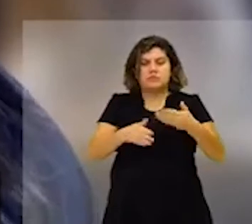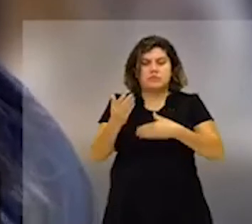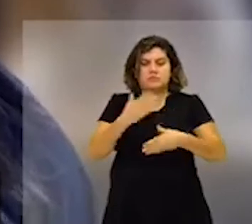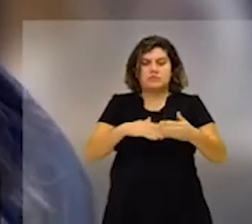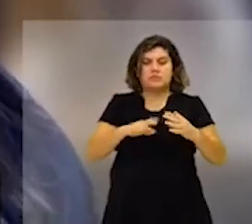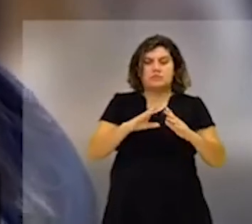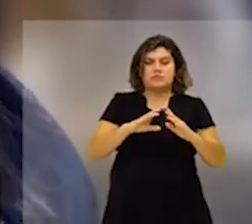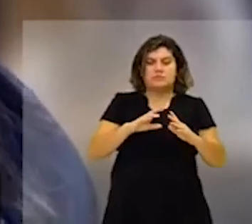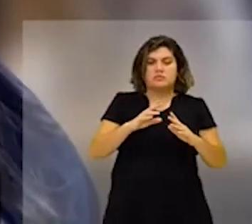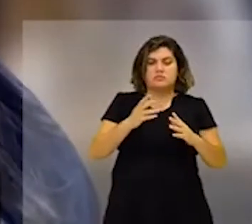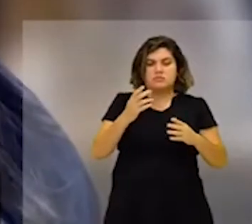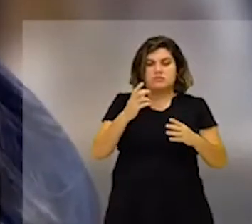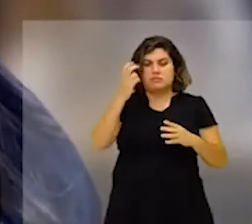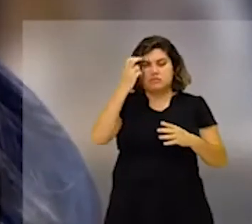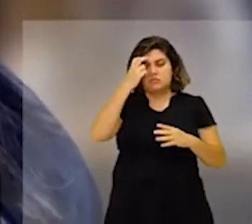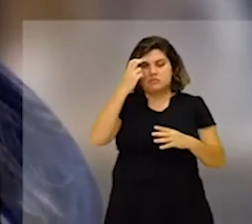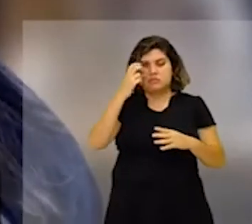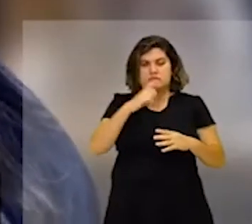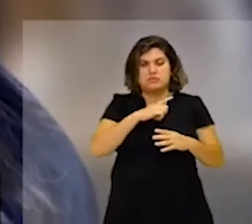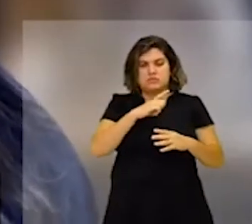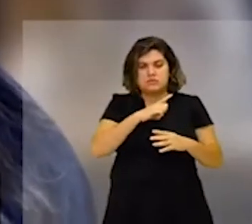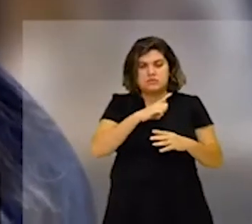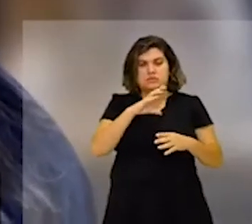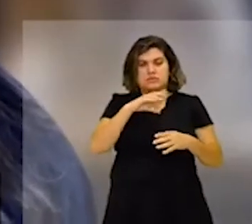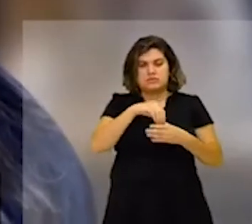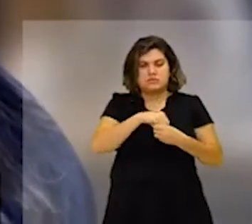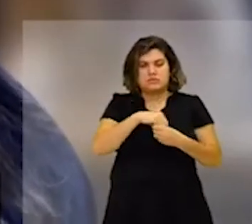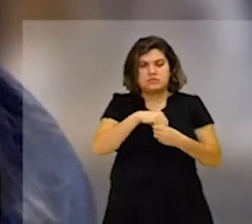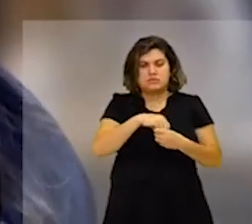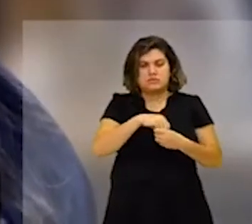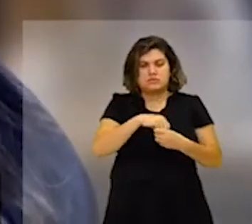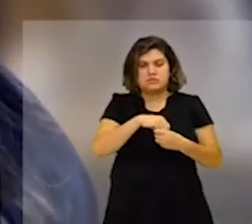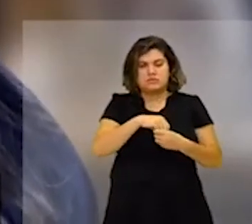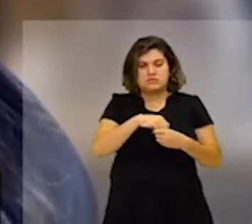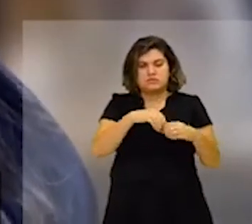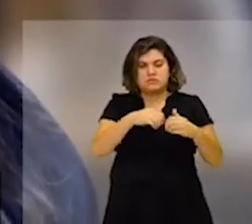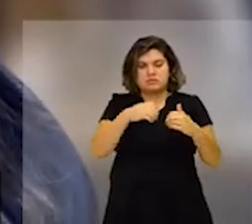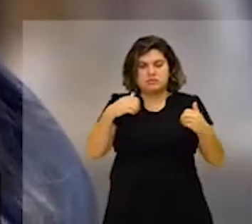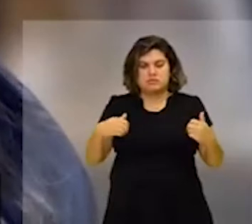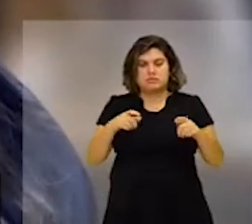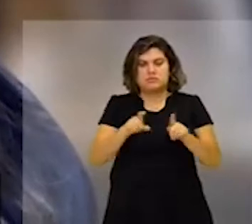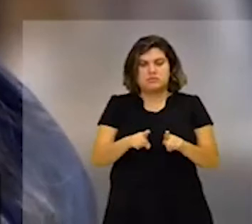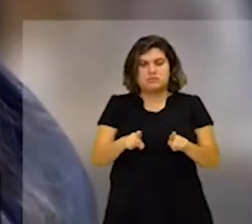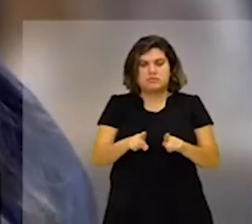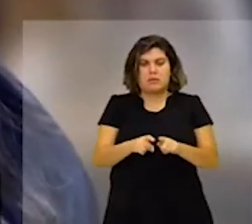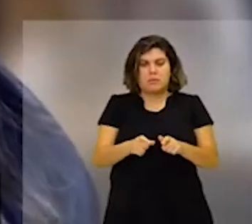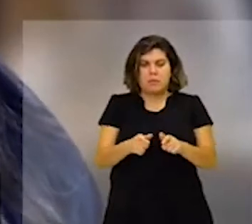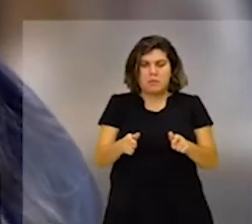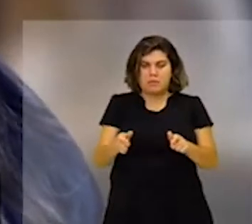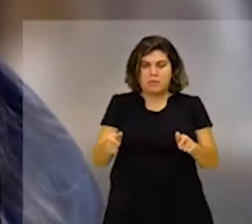de classes institui a divisão cultural e ao mesmo tempo pela massificação que a ilusão de que todos